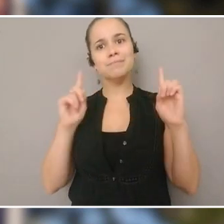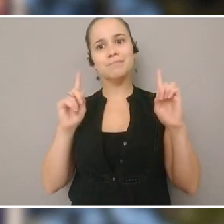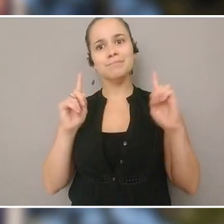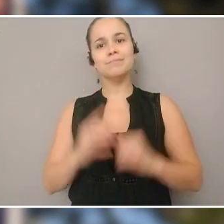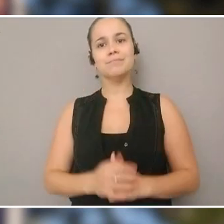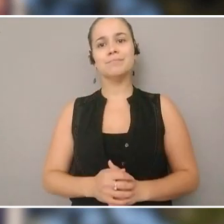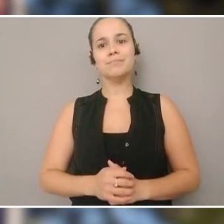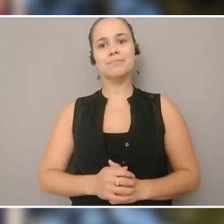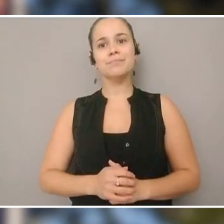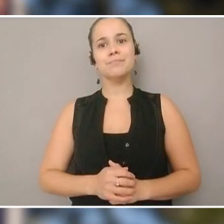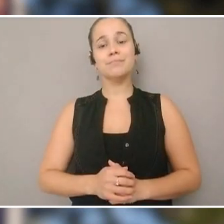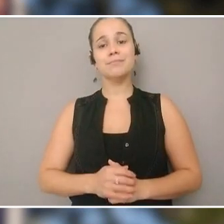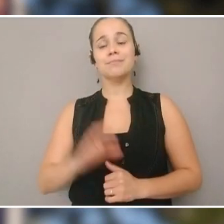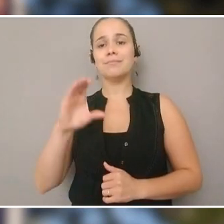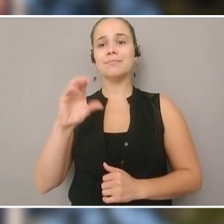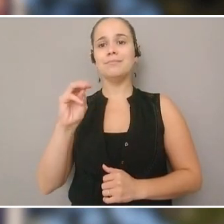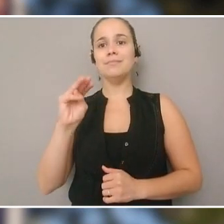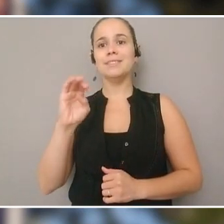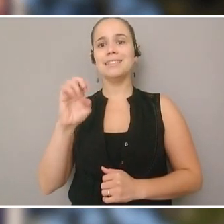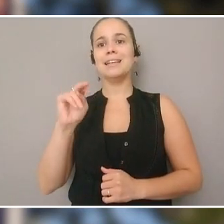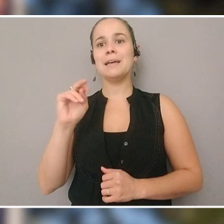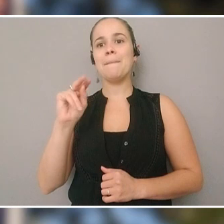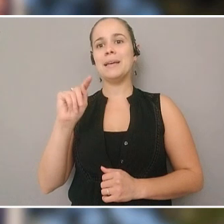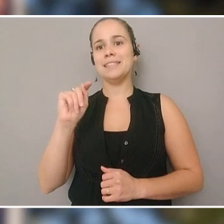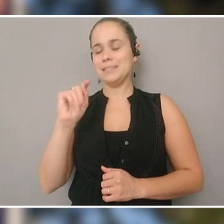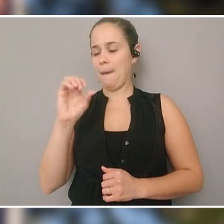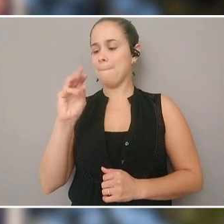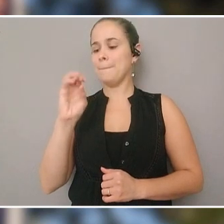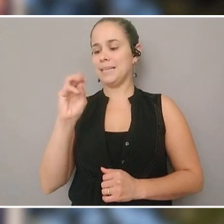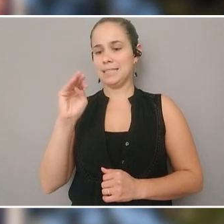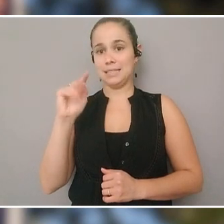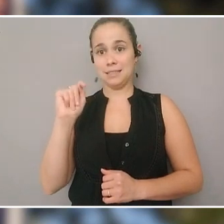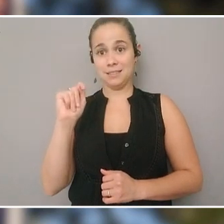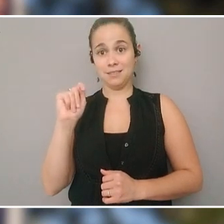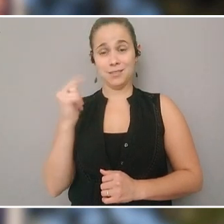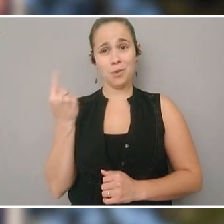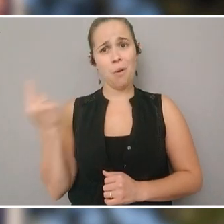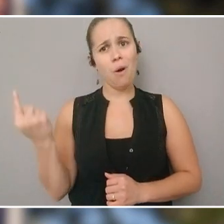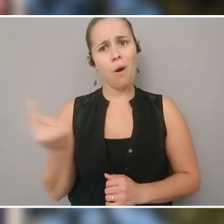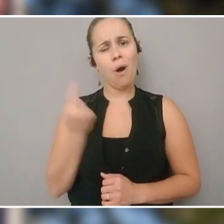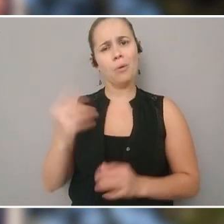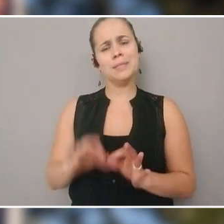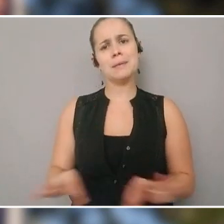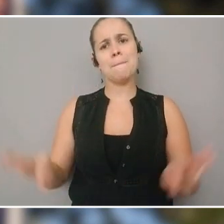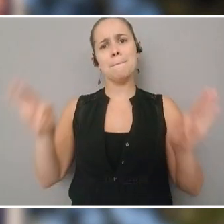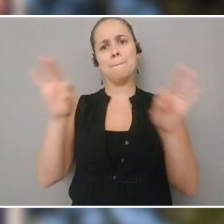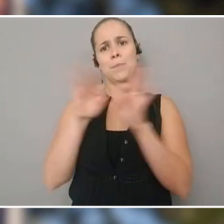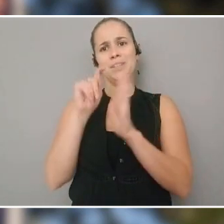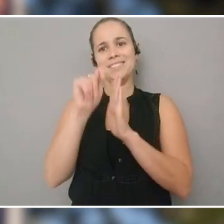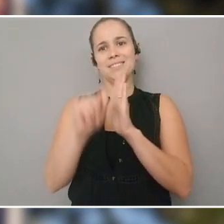Este comienzo es y siempre será un